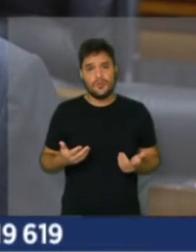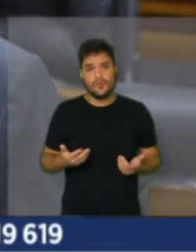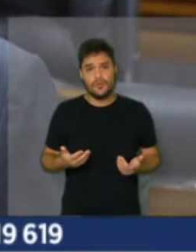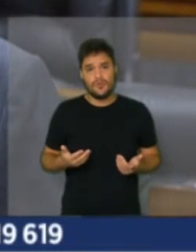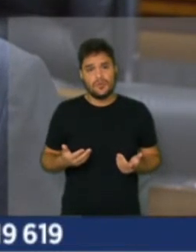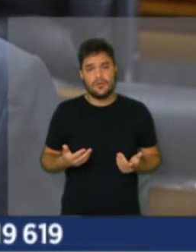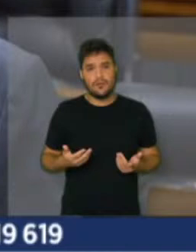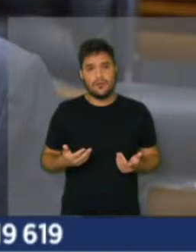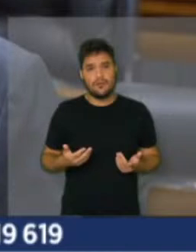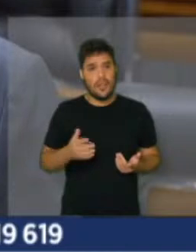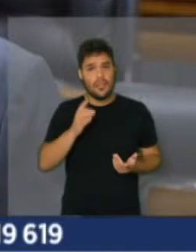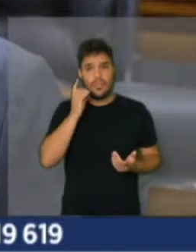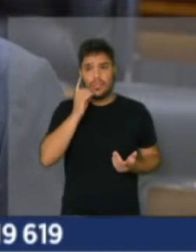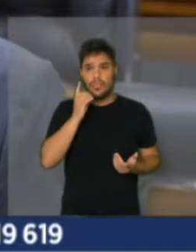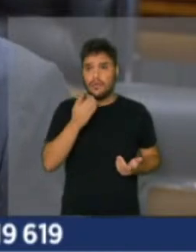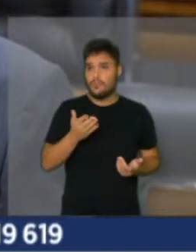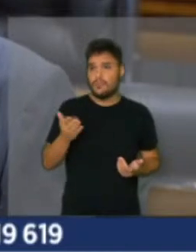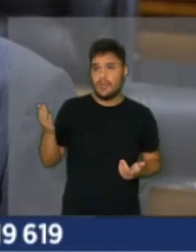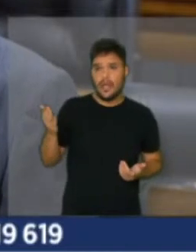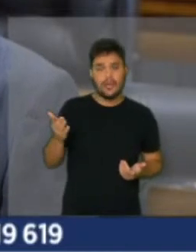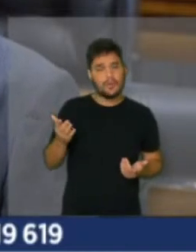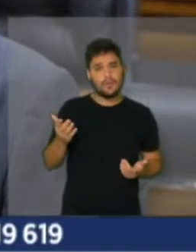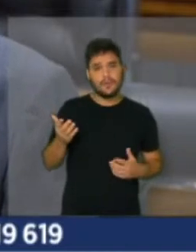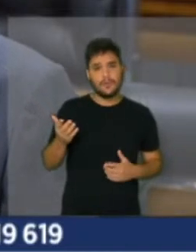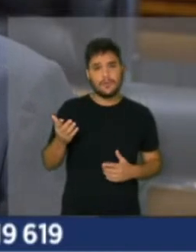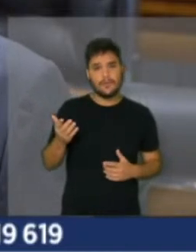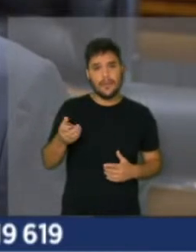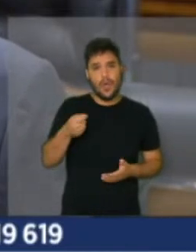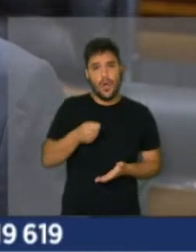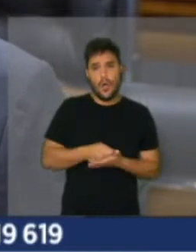DEPUTADO DE... DE EXIGIR... A CONVOCAÇÃO SENDO QUE O IMPORTANTE É A PRESENÇA DO MINISTRO. E NÃO A FORMA COMO